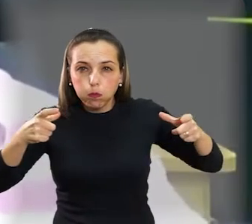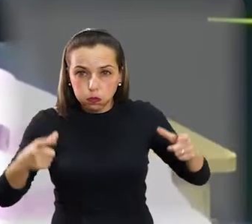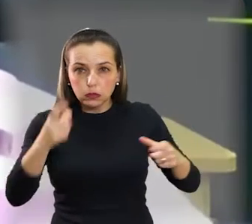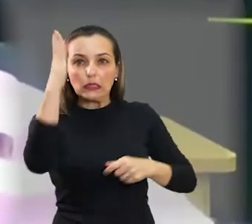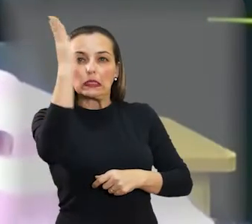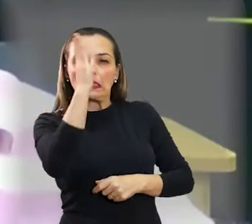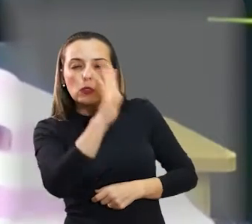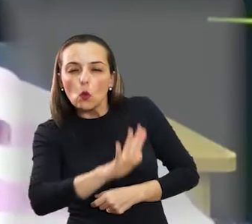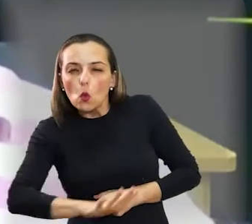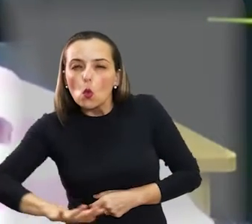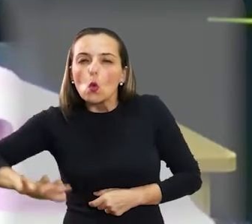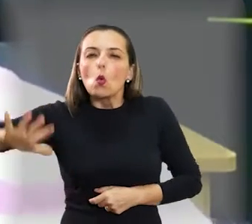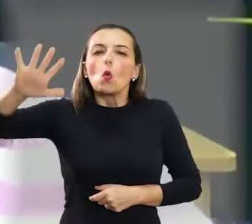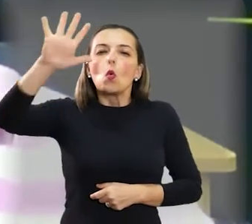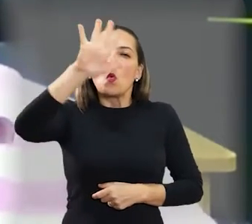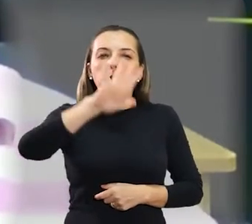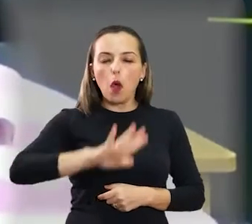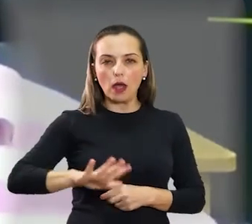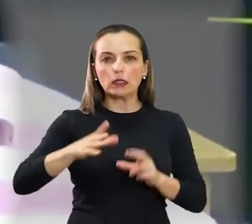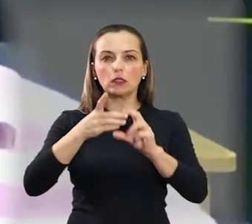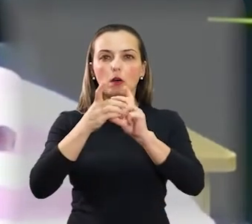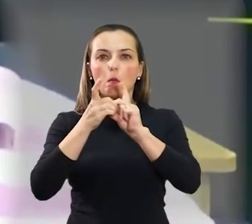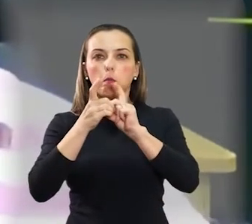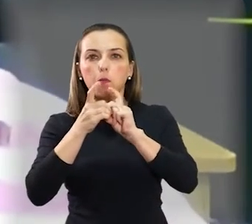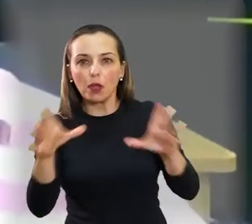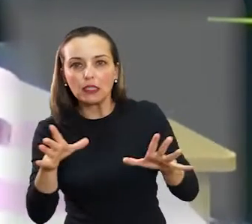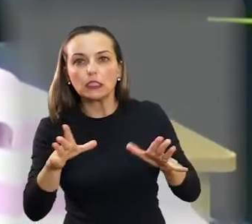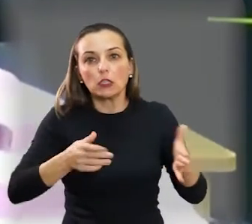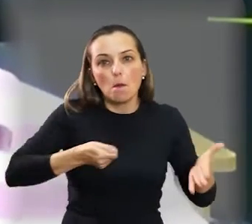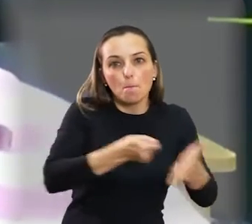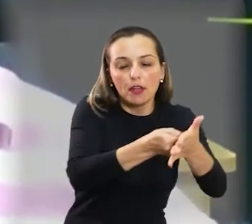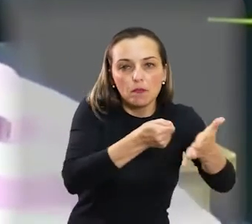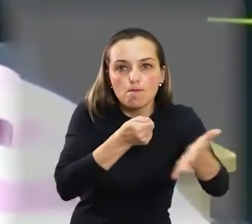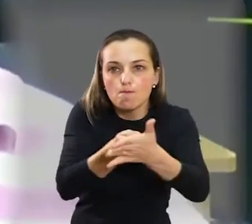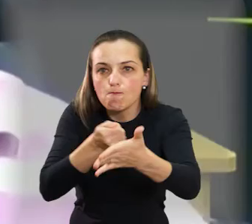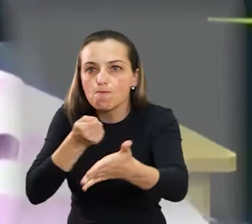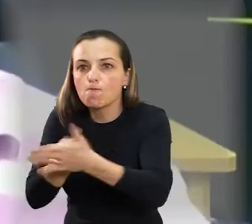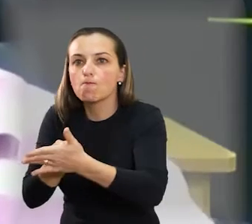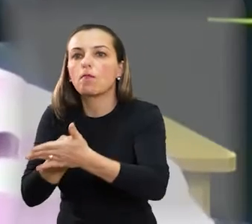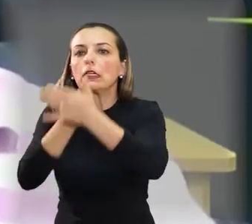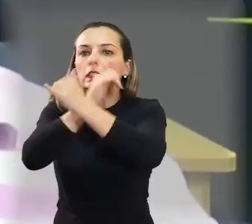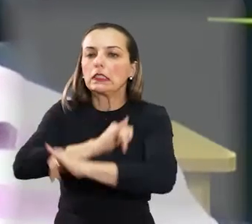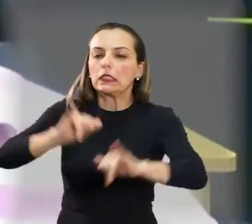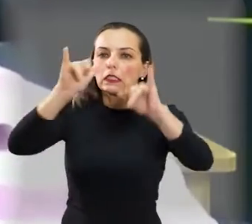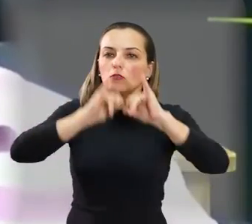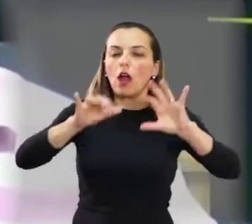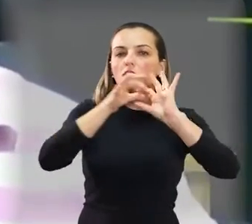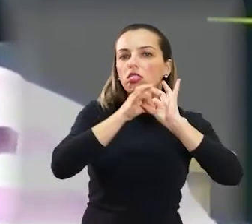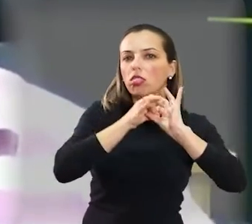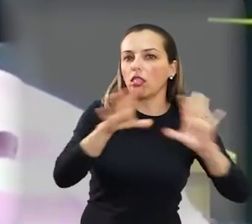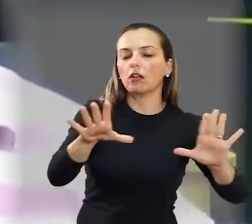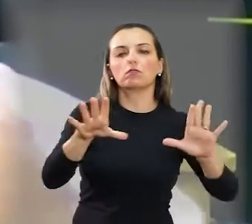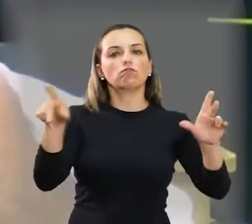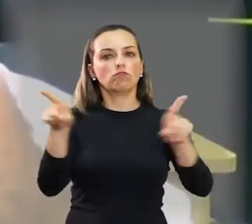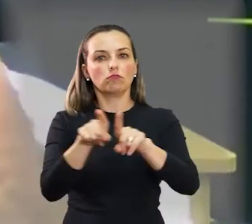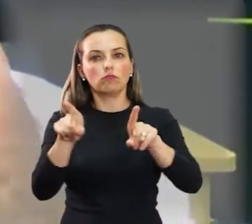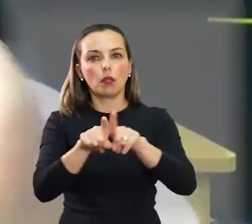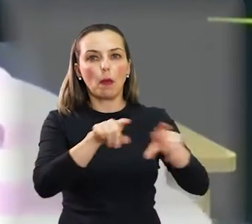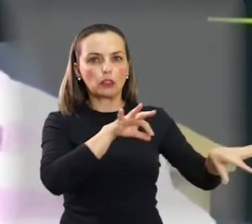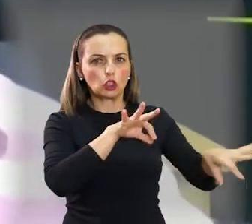Brasil, de ataques quase que diários ao estado democrático de direito, à liberdade de imprensa, à liberdade de